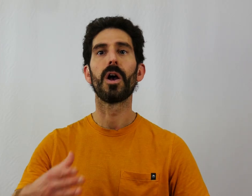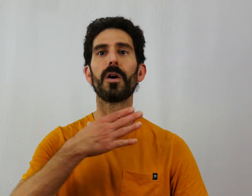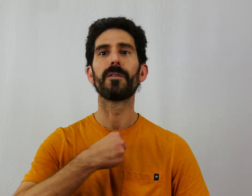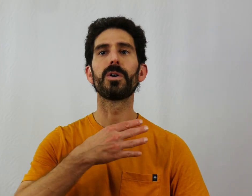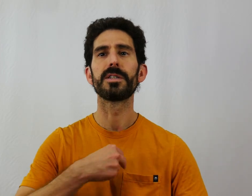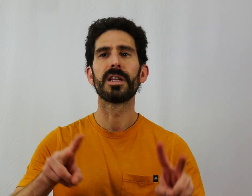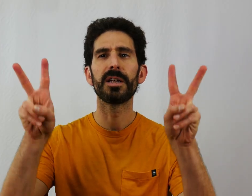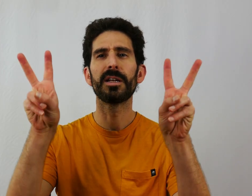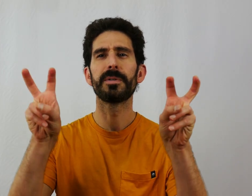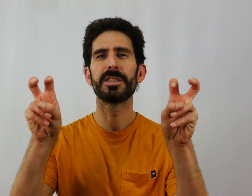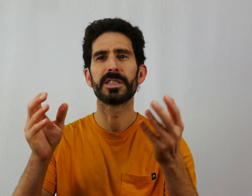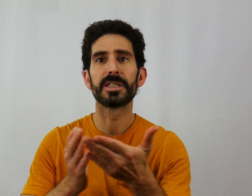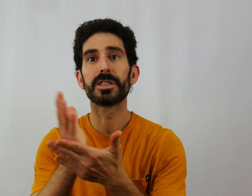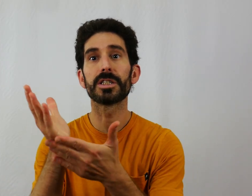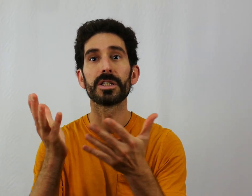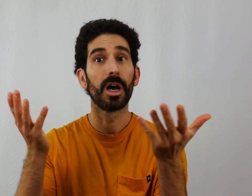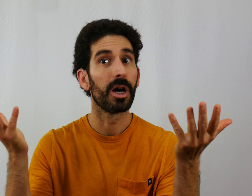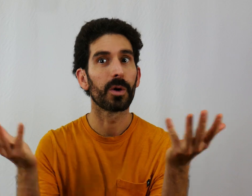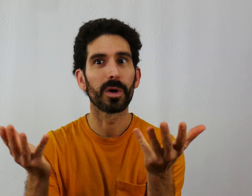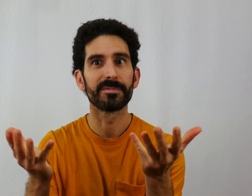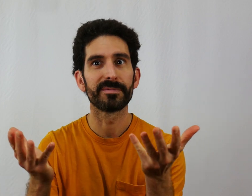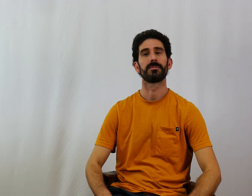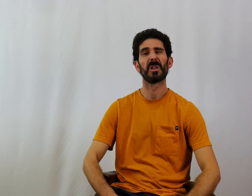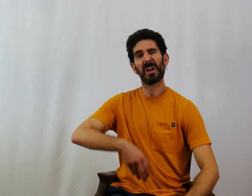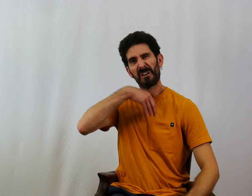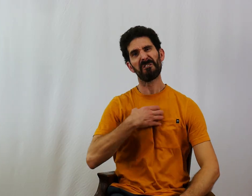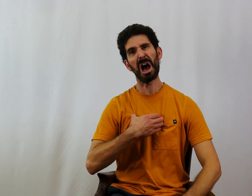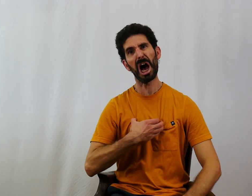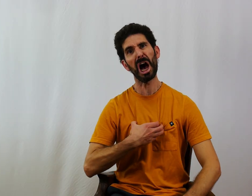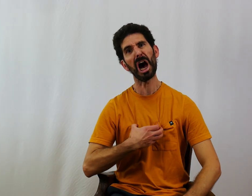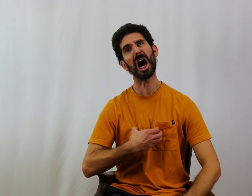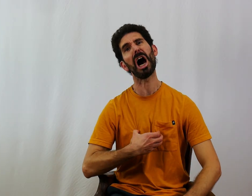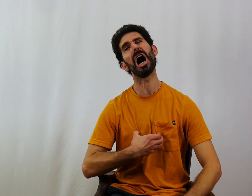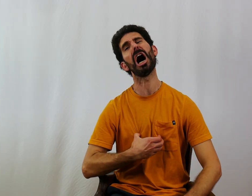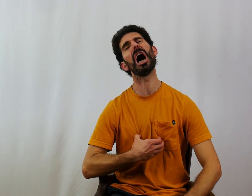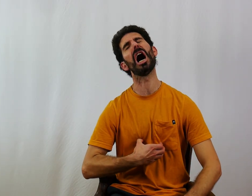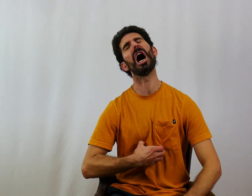Que veut dire cette expression ? Que j'ai une grande faim.